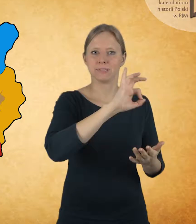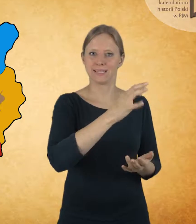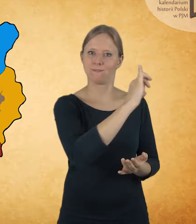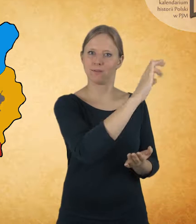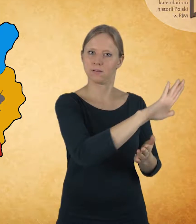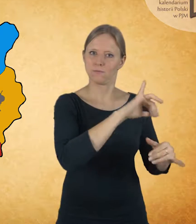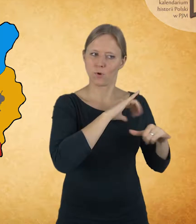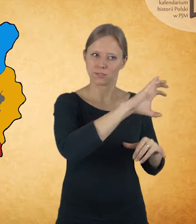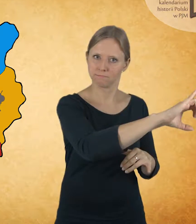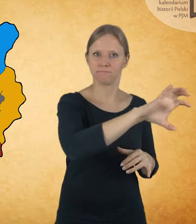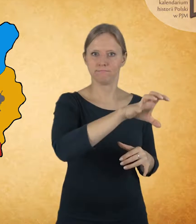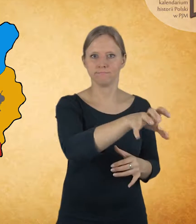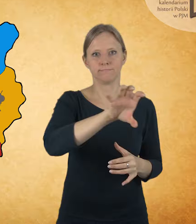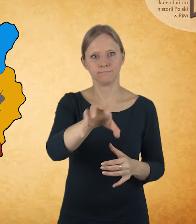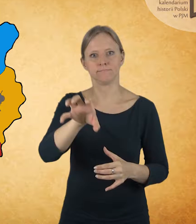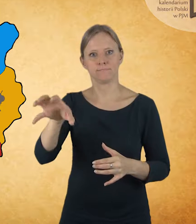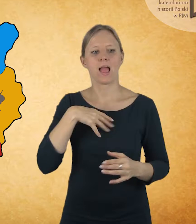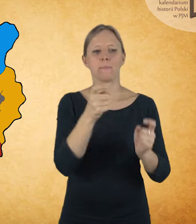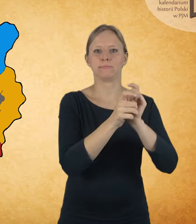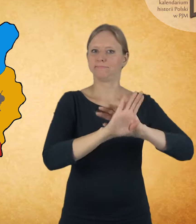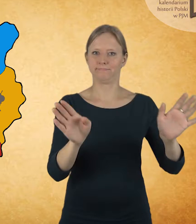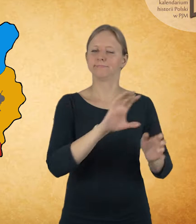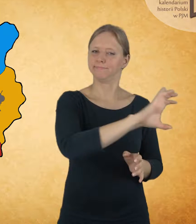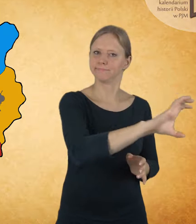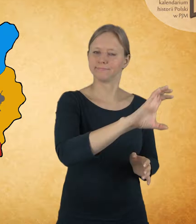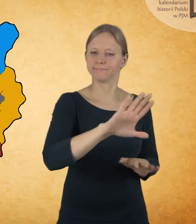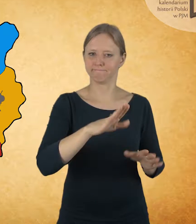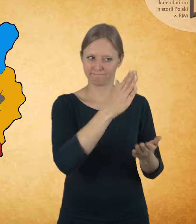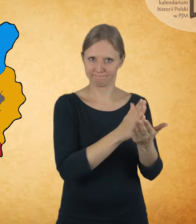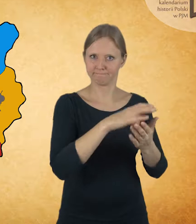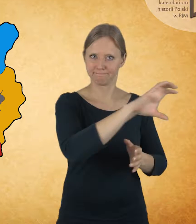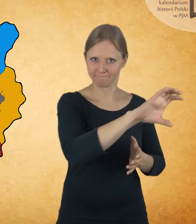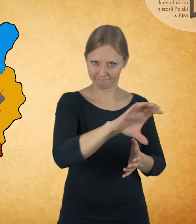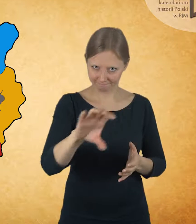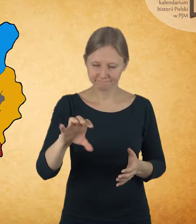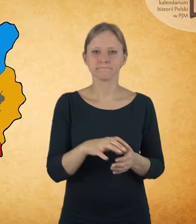Każdy syn dostał swoją dzielnicę, aby nie musieli ze sobą rywalizować.